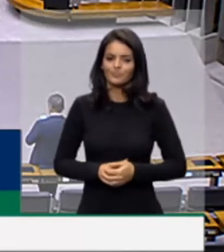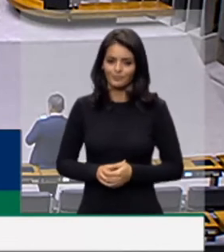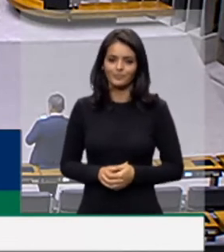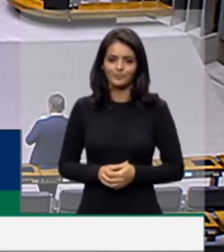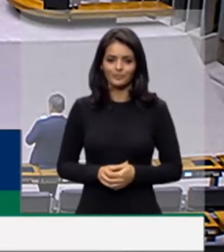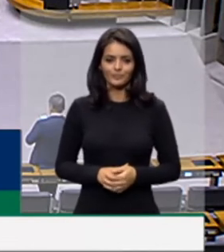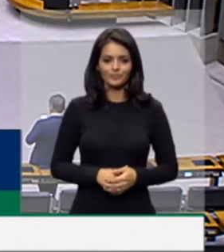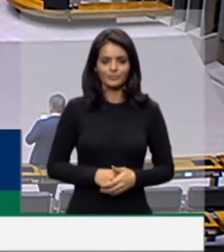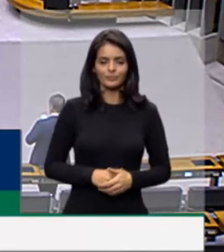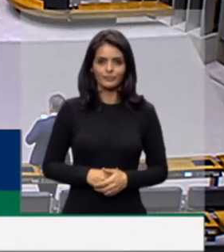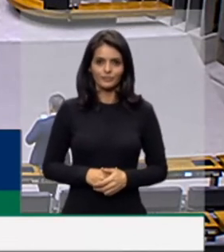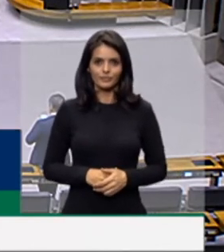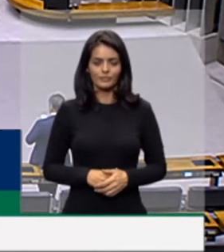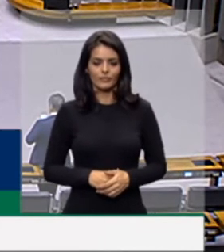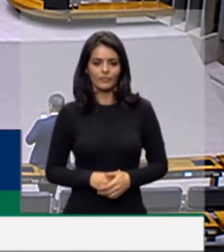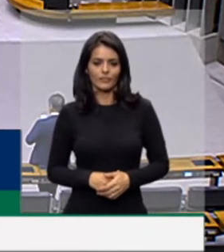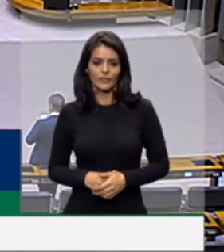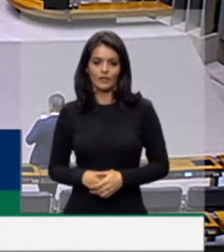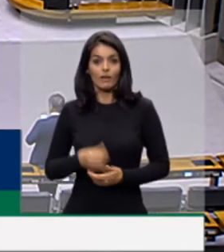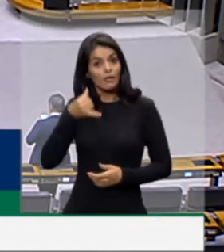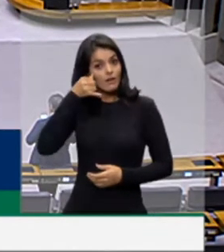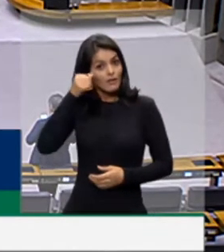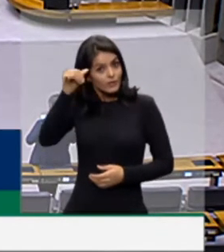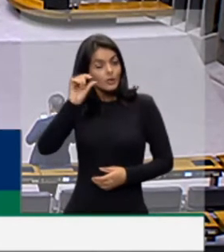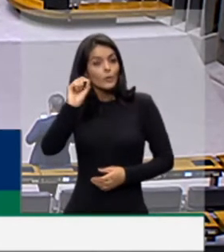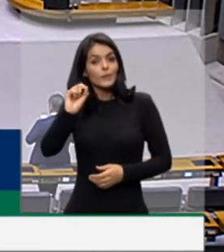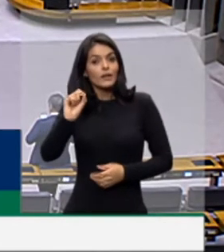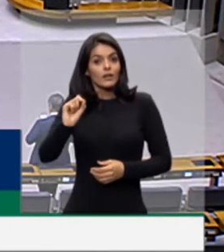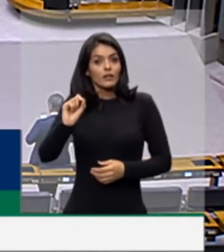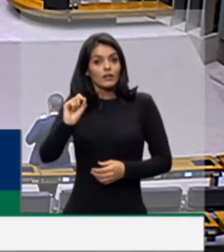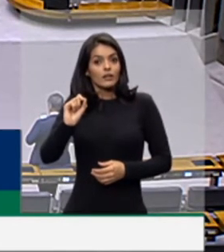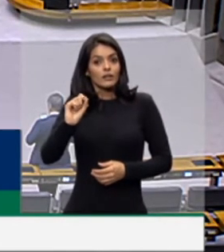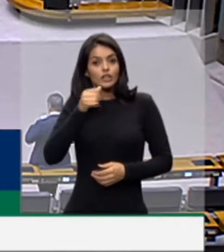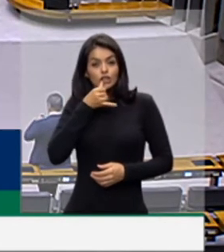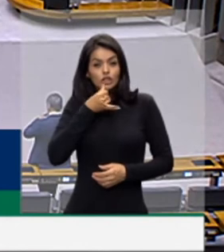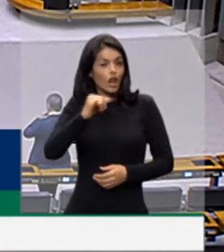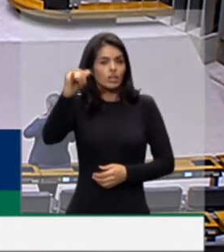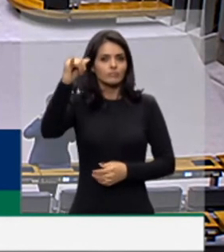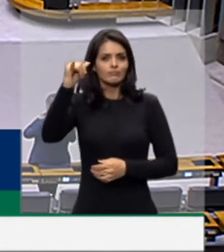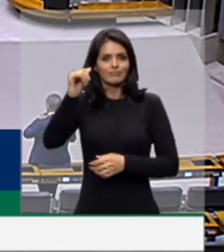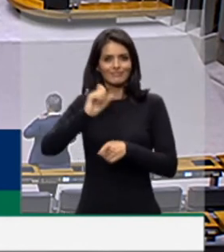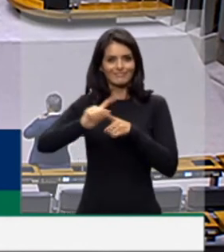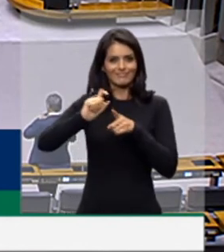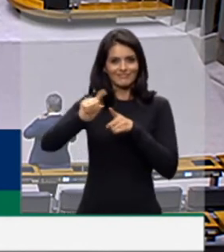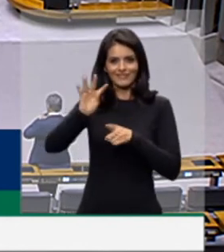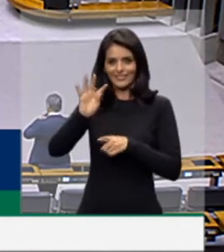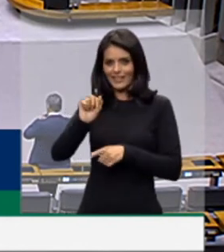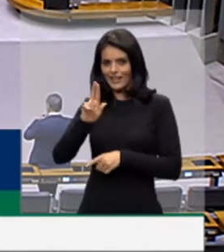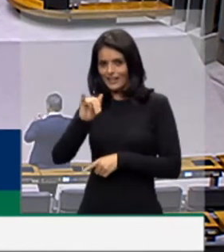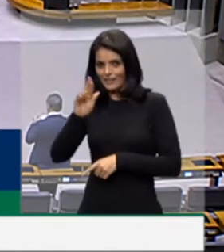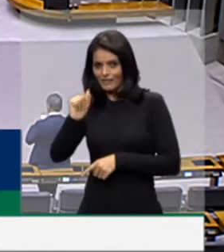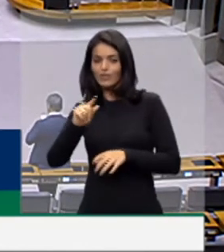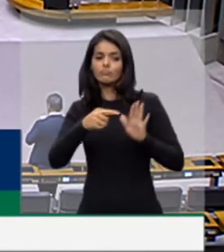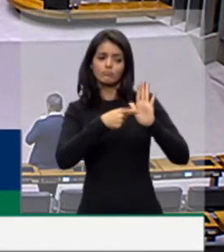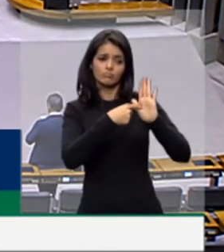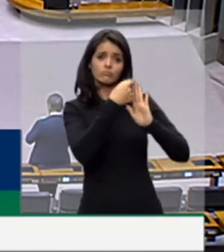DINHEIRO FOI GASTO, UMA PARTE ESTÁ PARADA, ESTE DINHEIRO TAMBÉM VAI TENTAR MELHORAR UM POUCO AS EMPRESAS DE